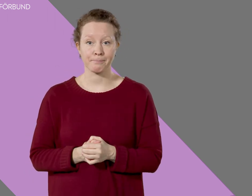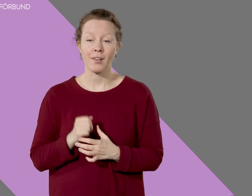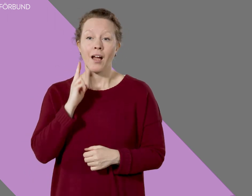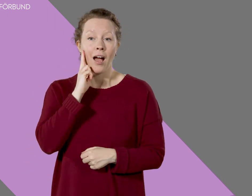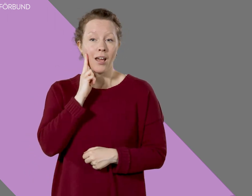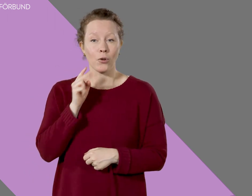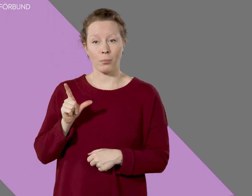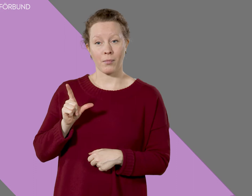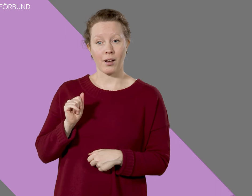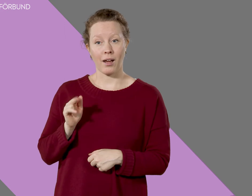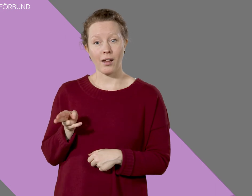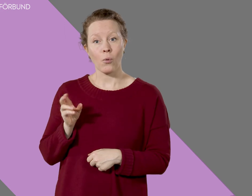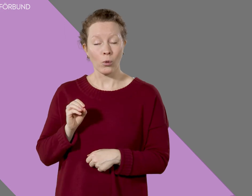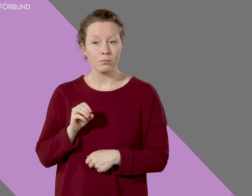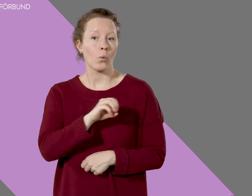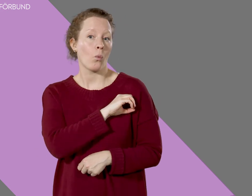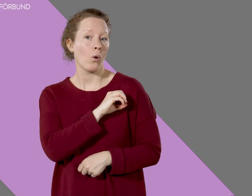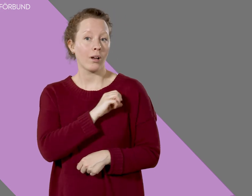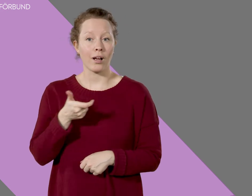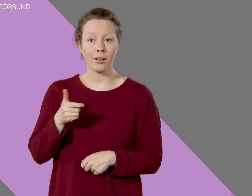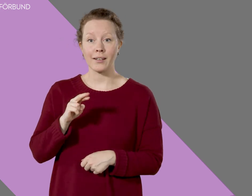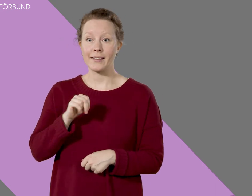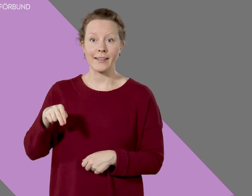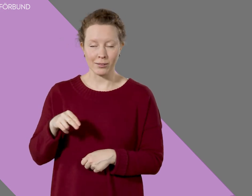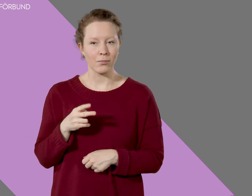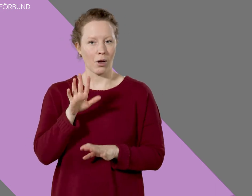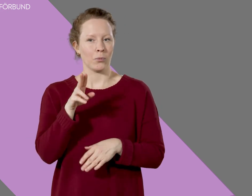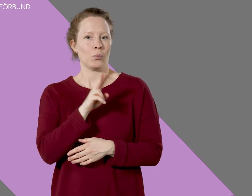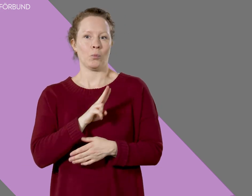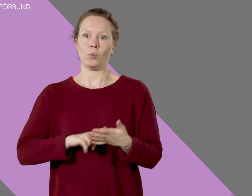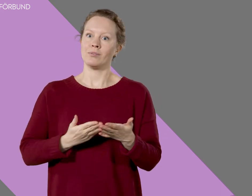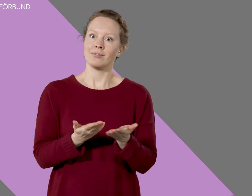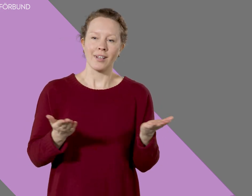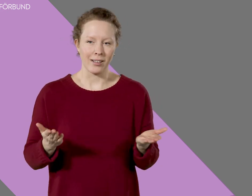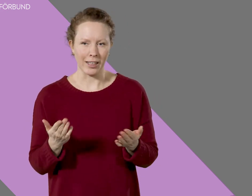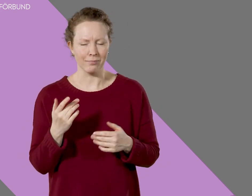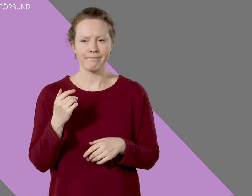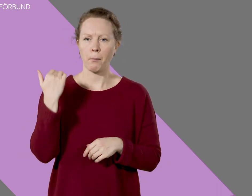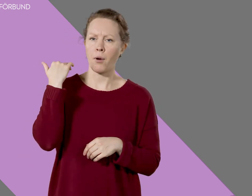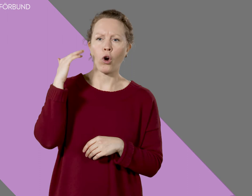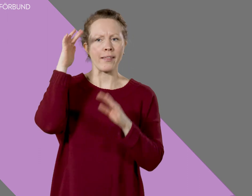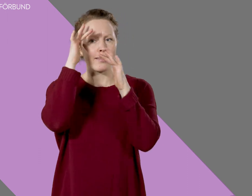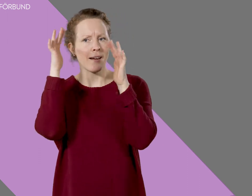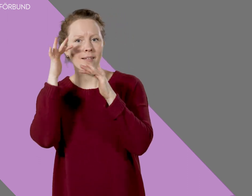Aino Laihos och Olga Greens utställning Baktankar är en av utställningar -